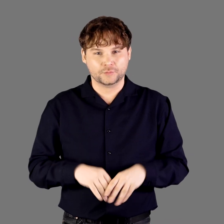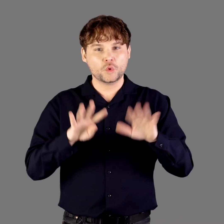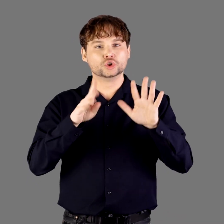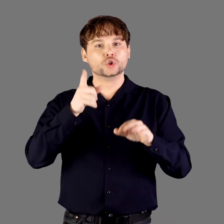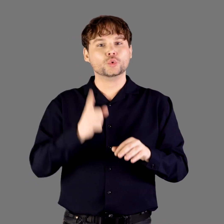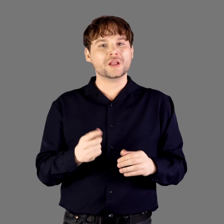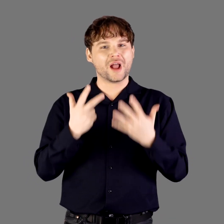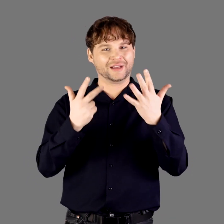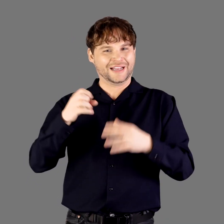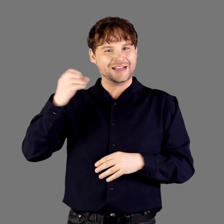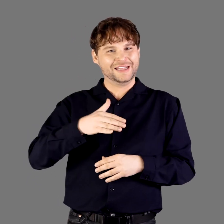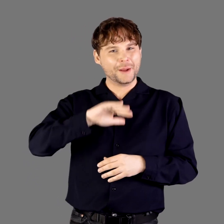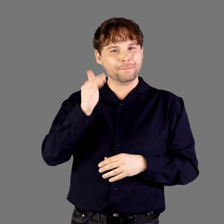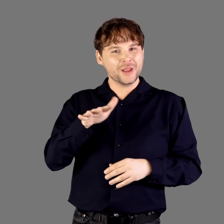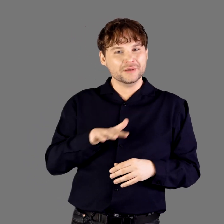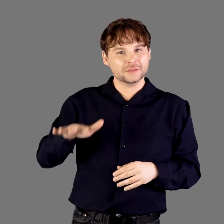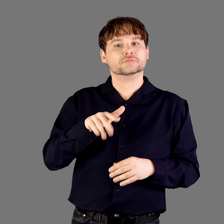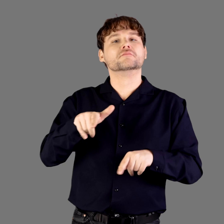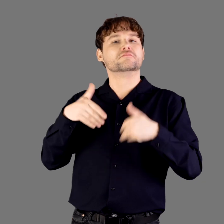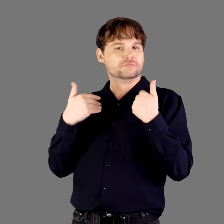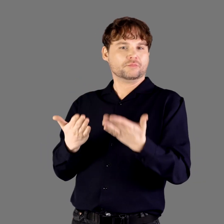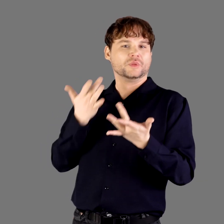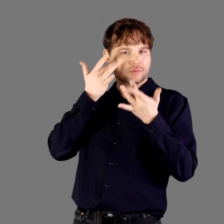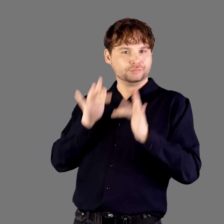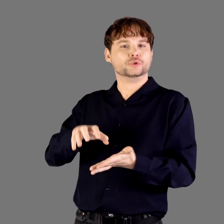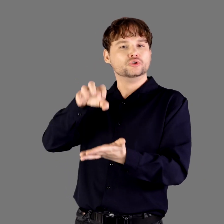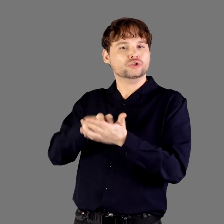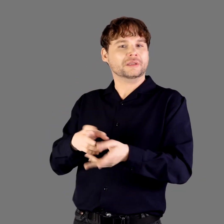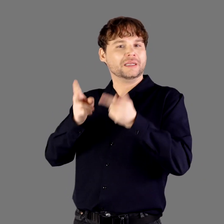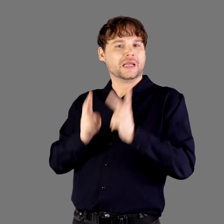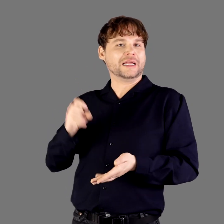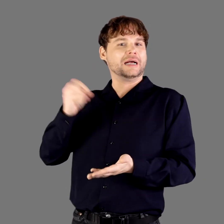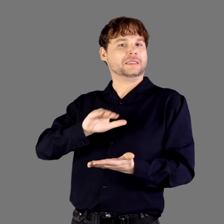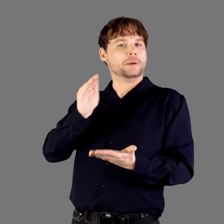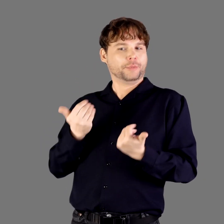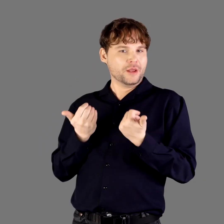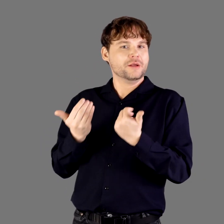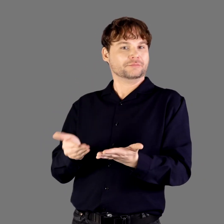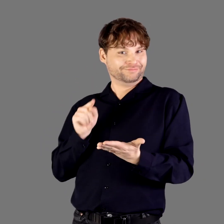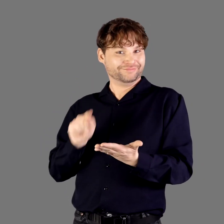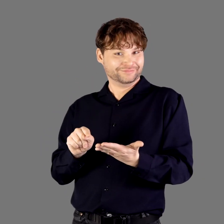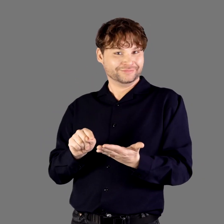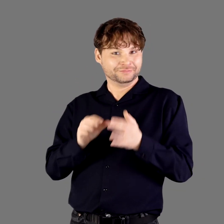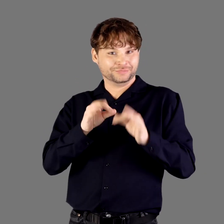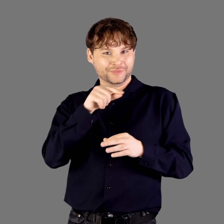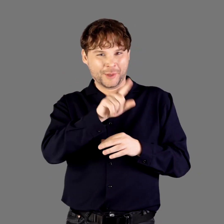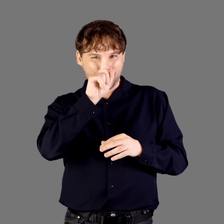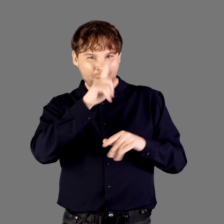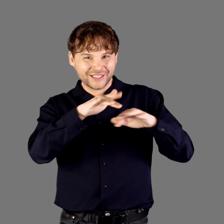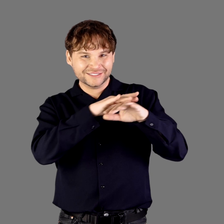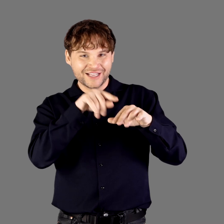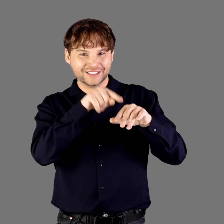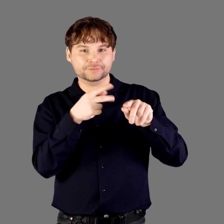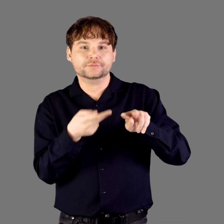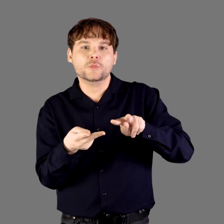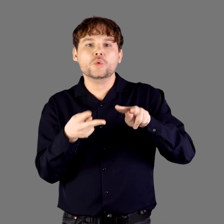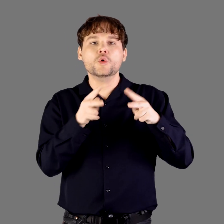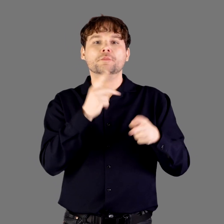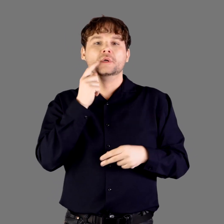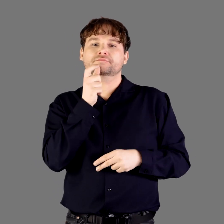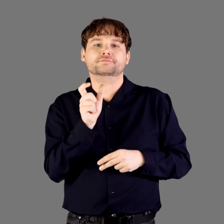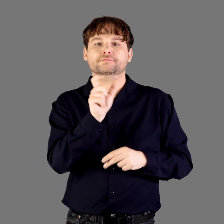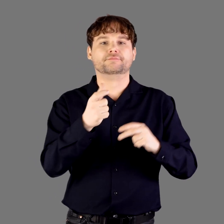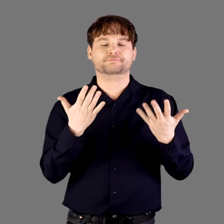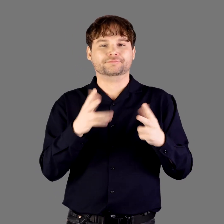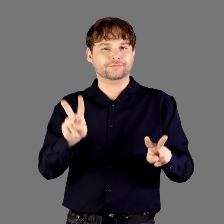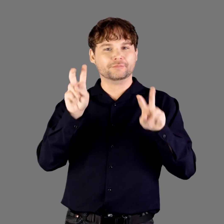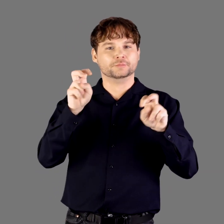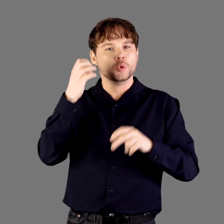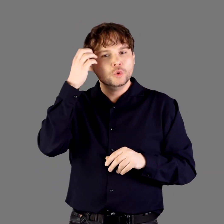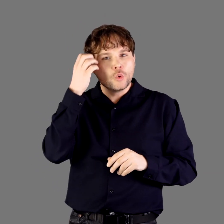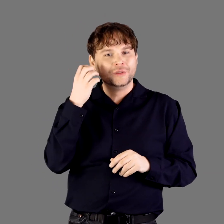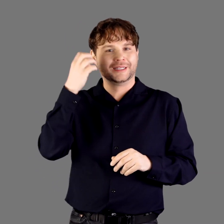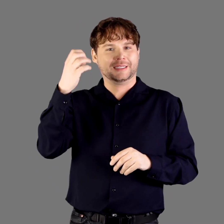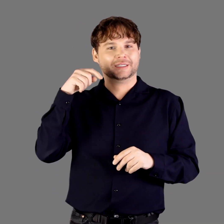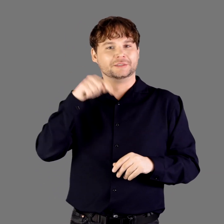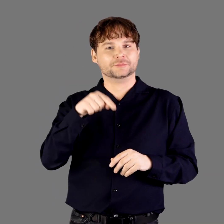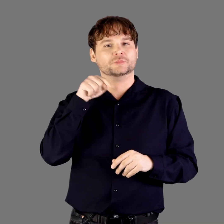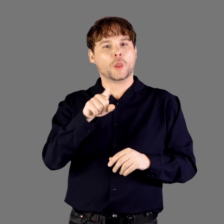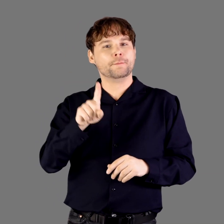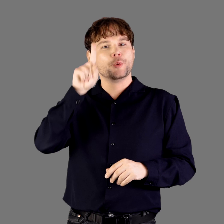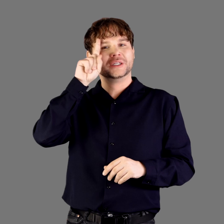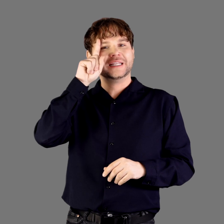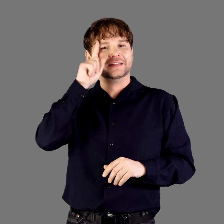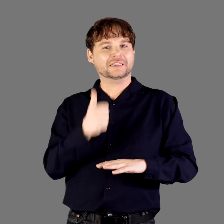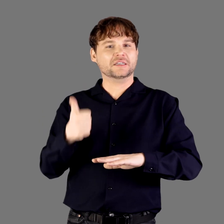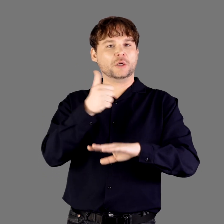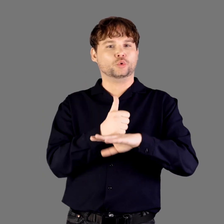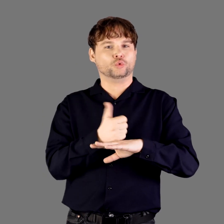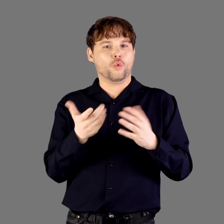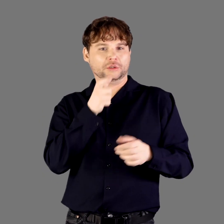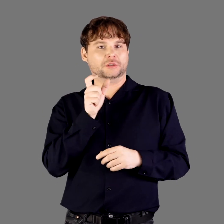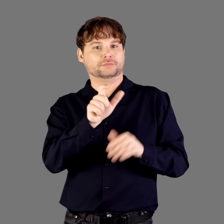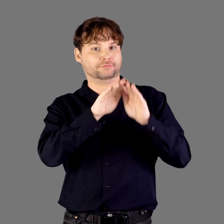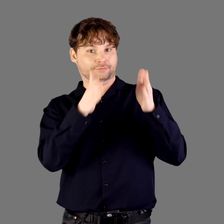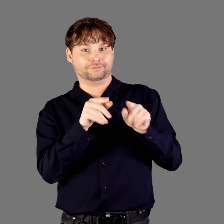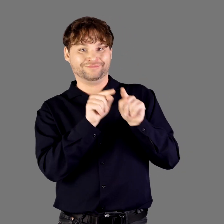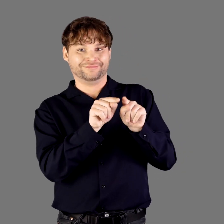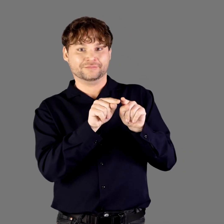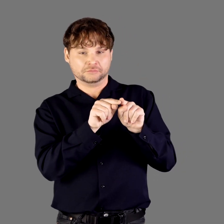Nachdem Lichtenberg die Stadtrechte erhalten hatte, wurde sie 1908 zur königlichen Polizeidirektion